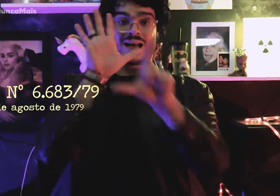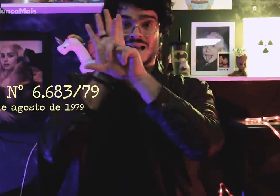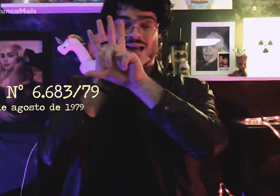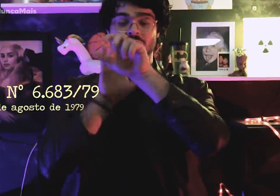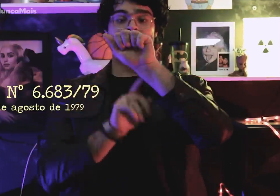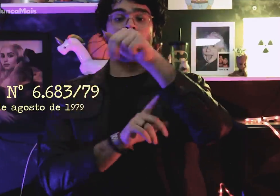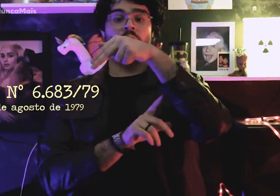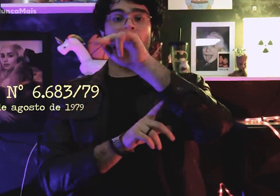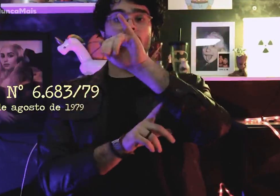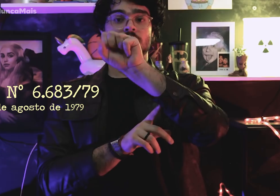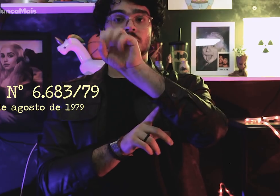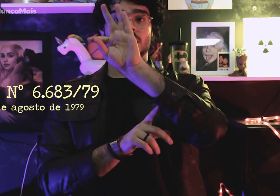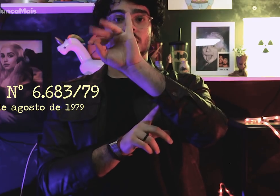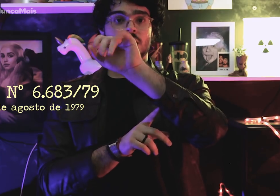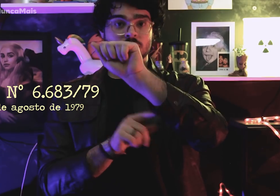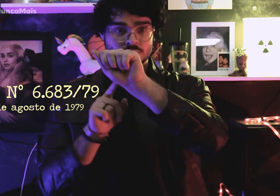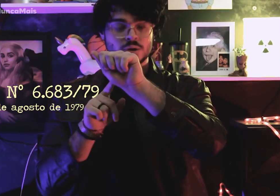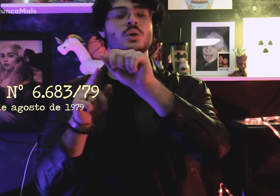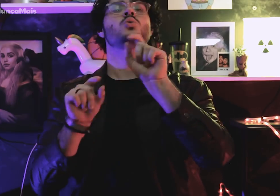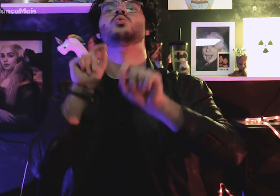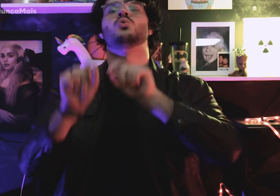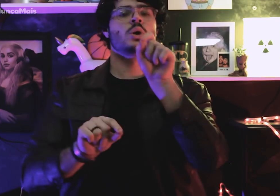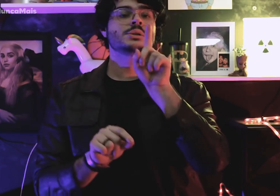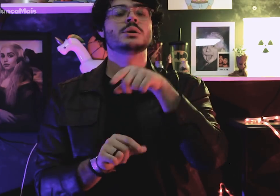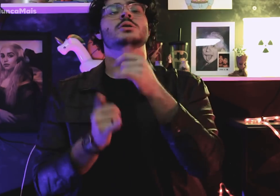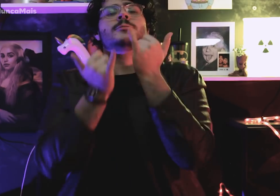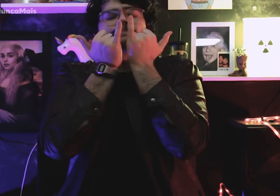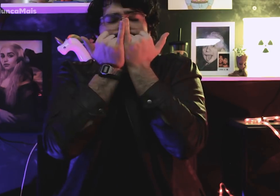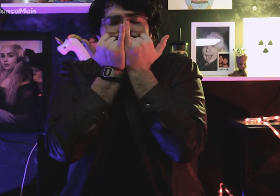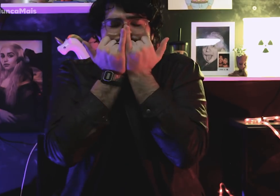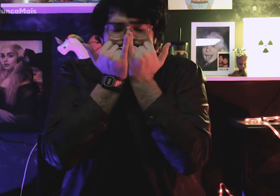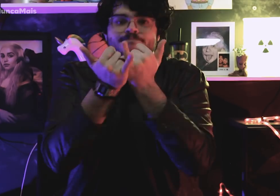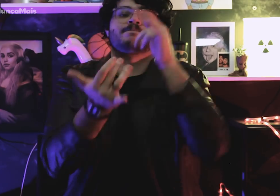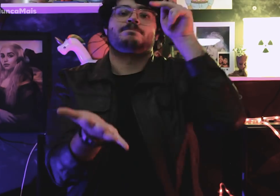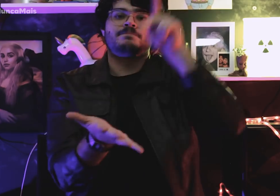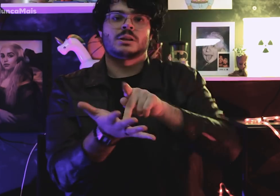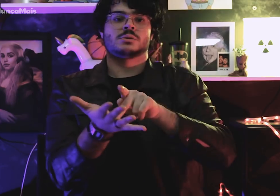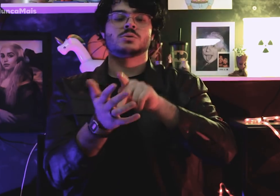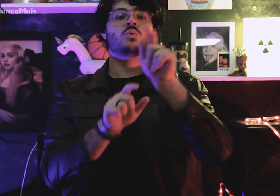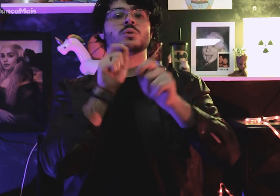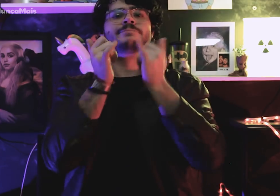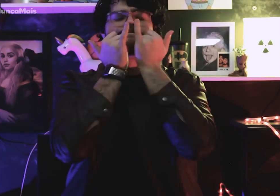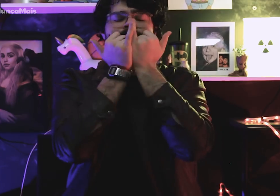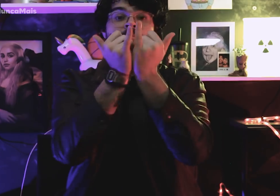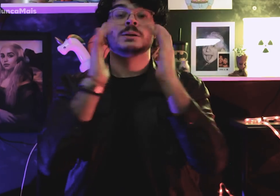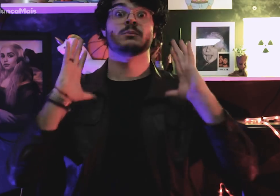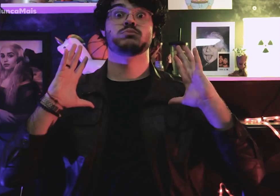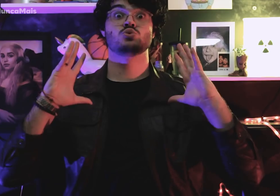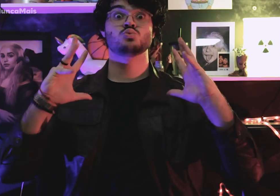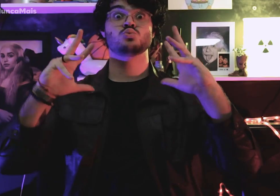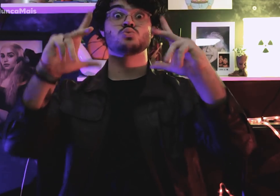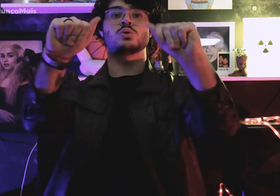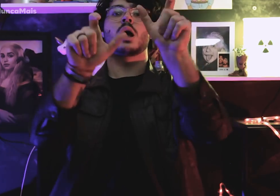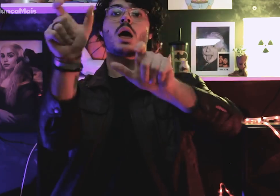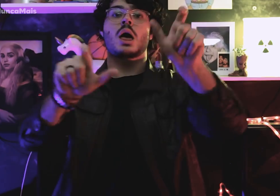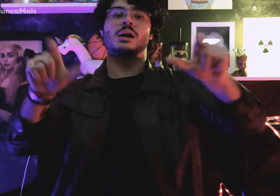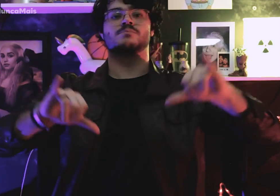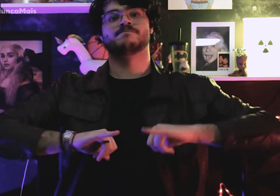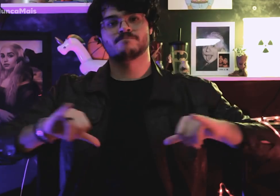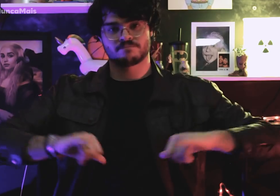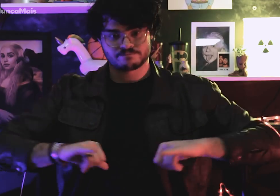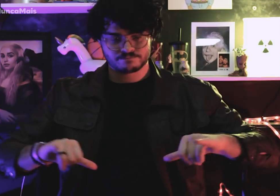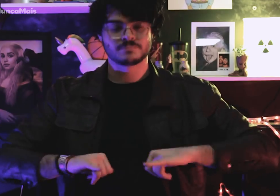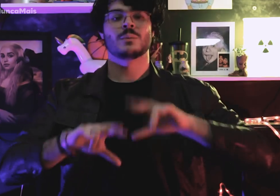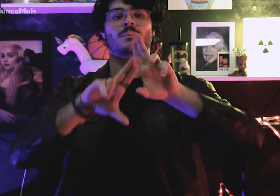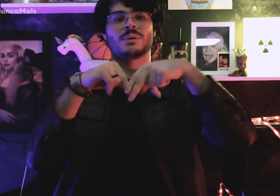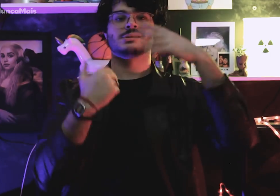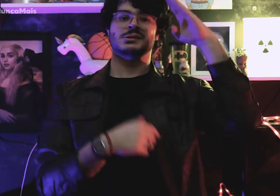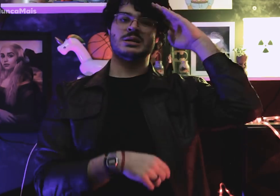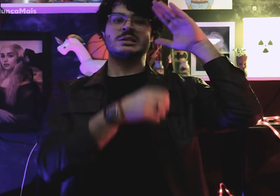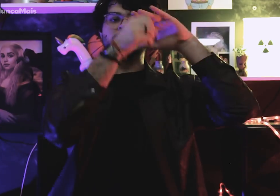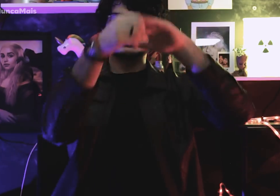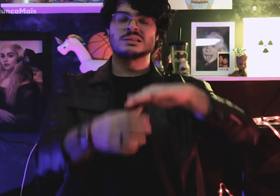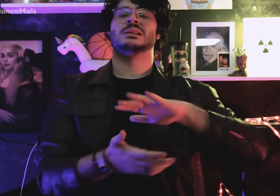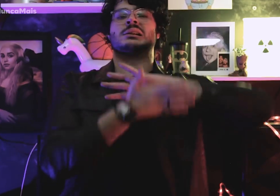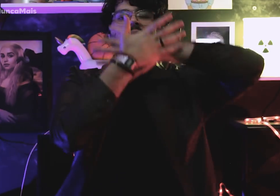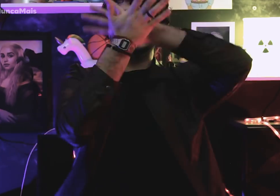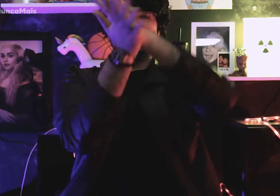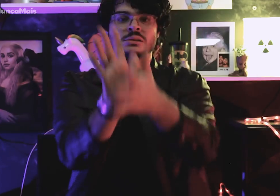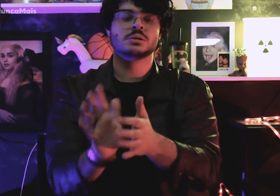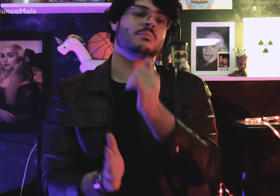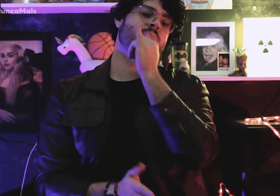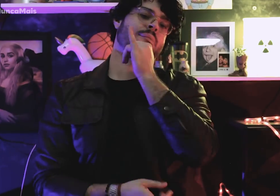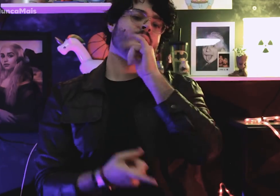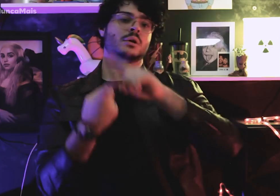A Lei da Anistia concedeu perdão oficial a todas as vítimas e militantes opositores